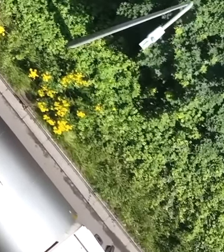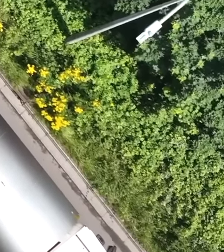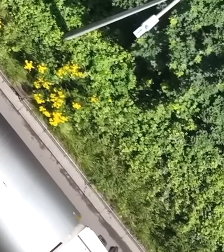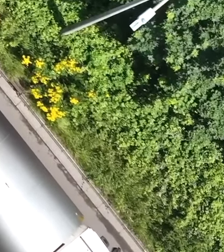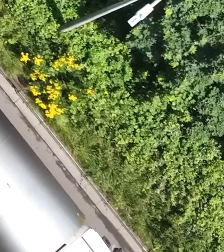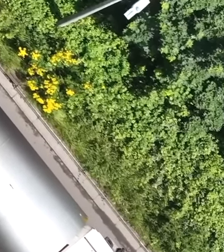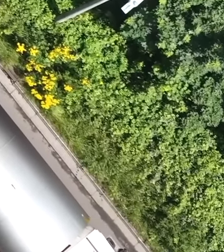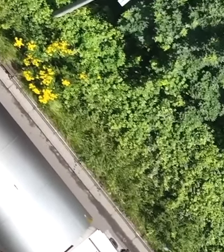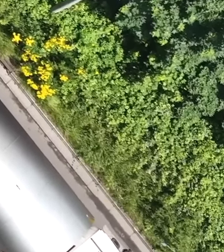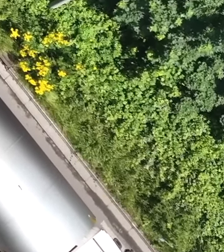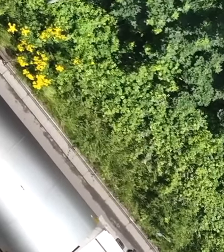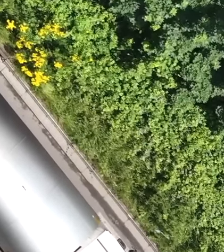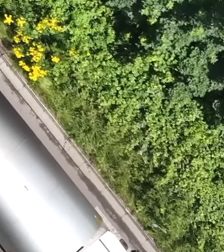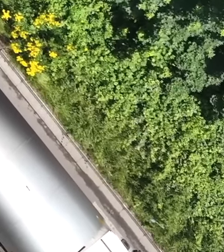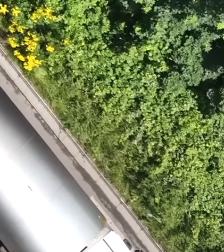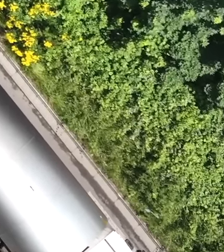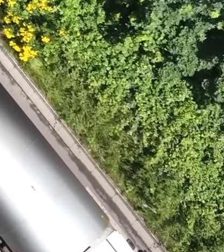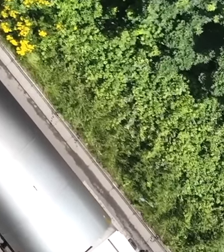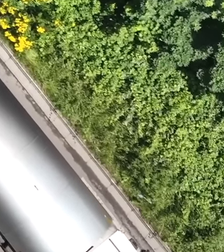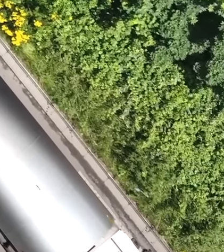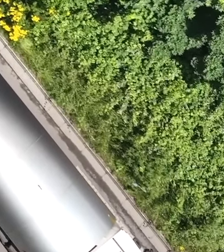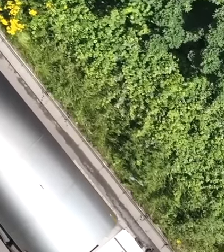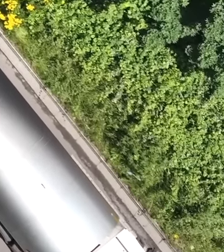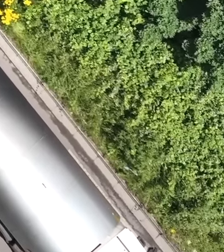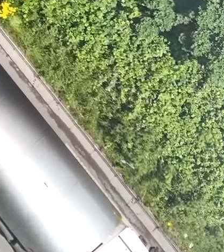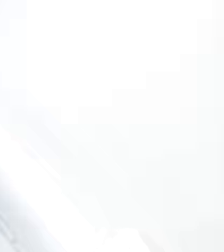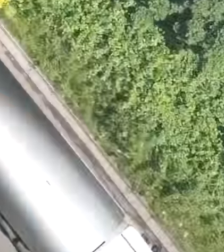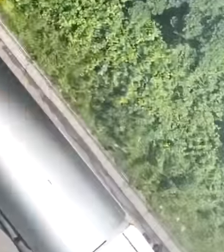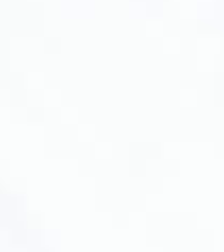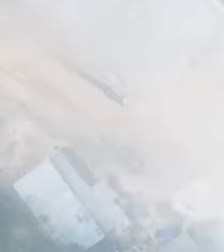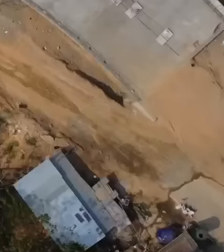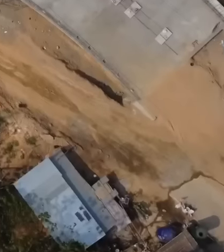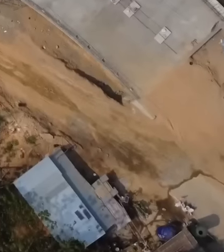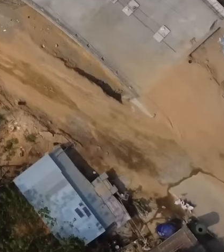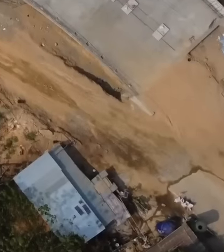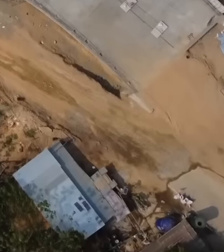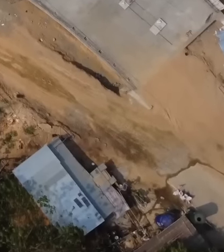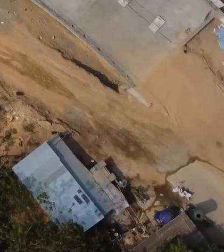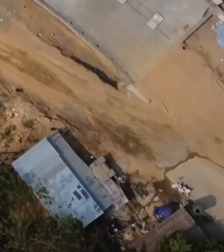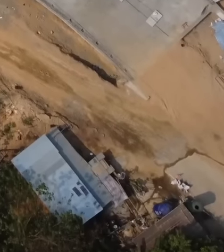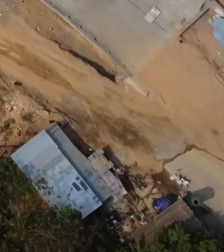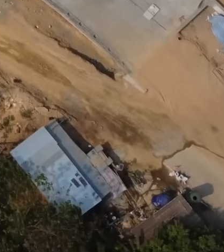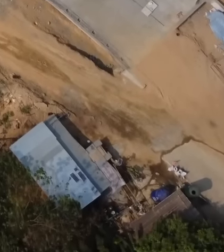como el gran emblema de la cuarta transformación del país. Al ver estos caminos que nos unen,